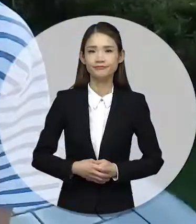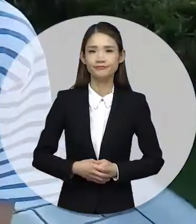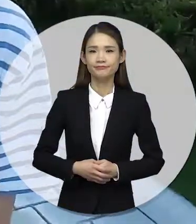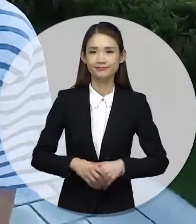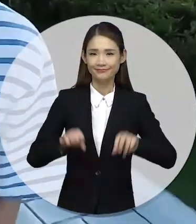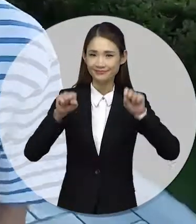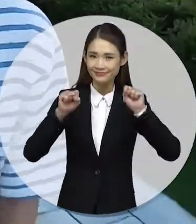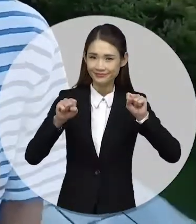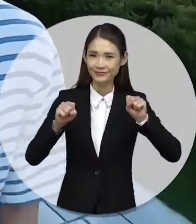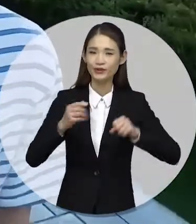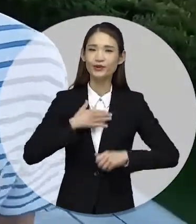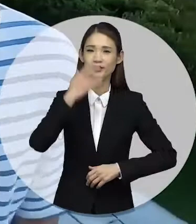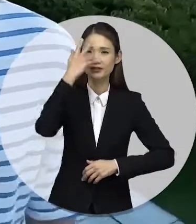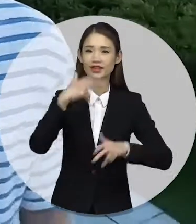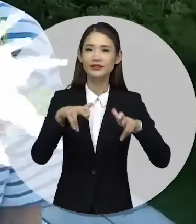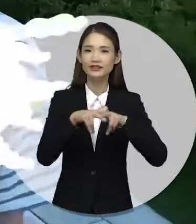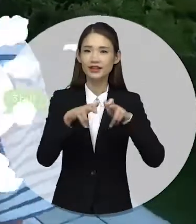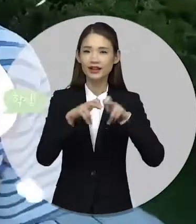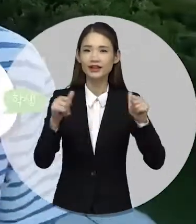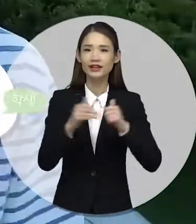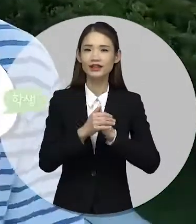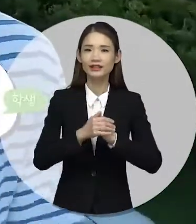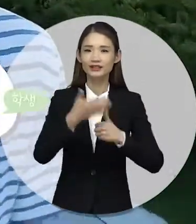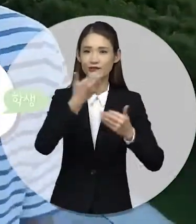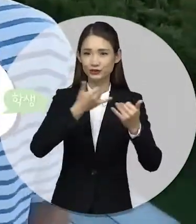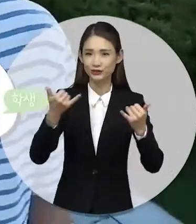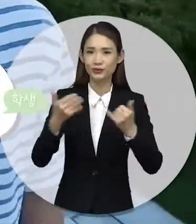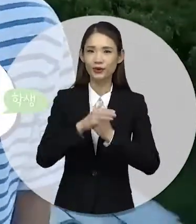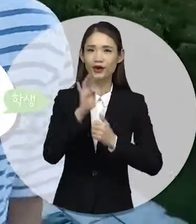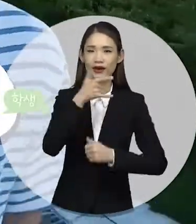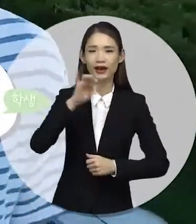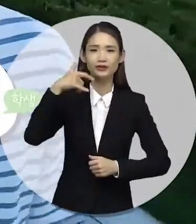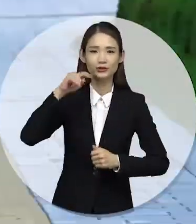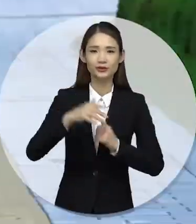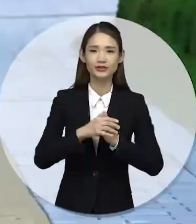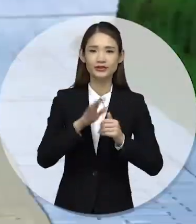김한솔 : 안녕하세요? 저는 시각장애인 유튜버 한솔입니다. 김소희 : 한솔의 친구 소희입니다.